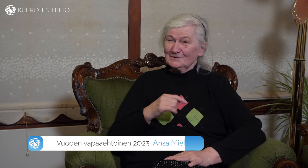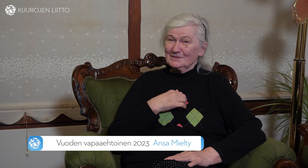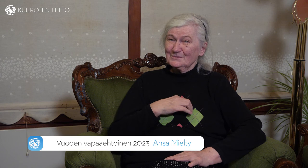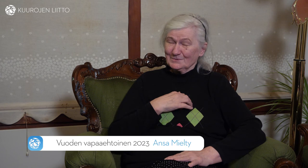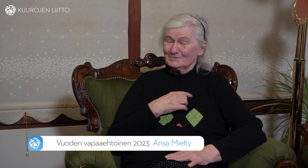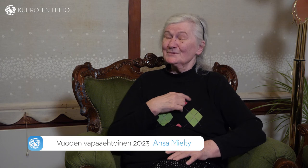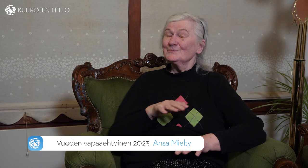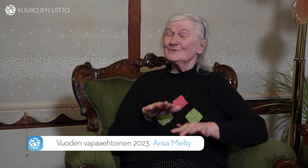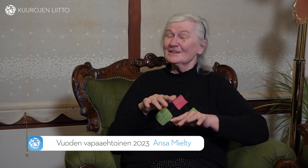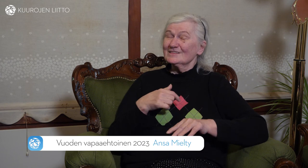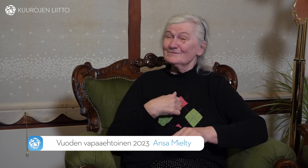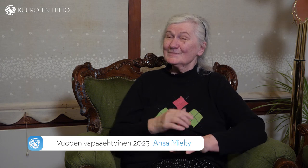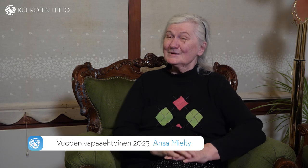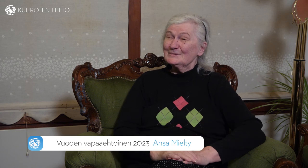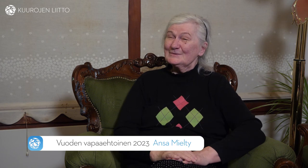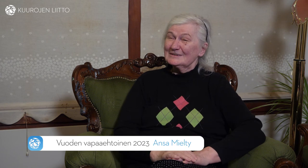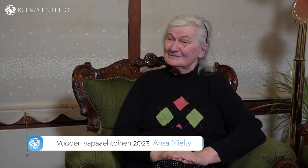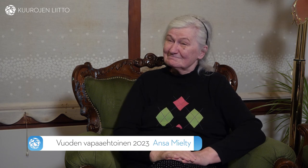Yllätyin tästä palkinnosta.